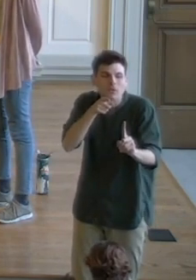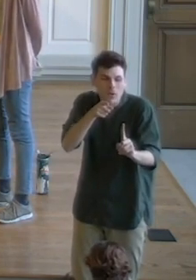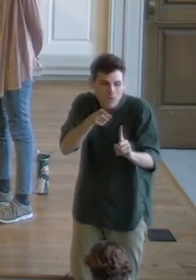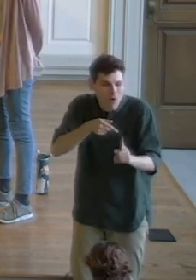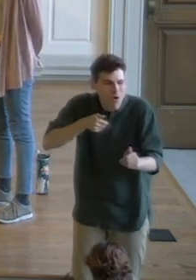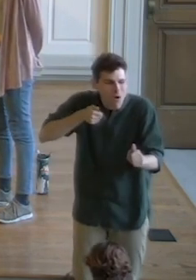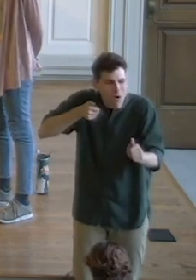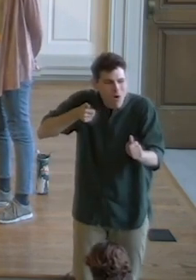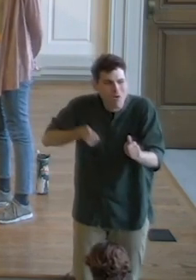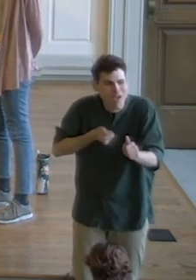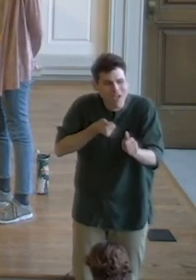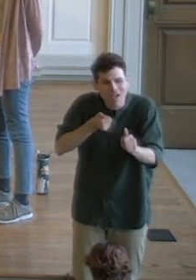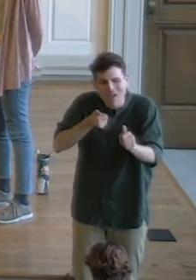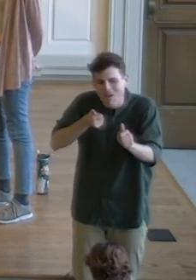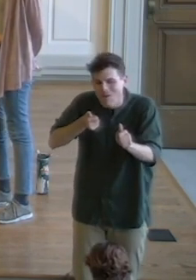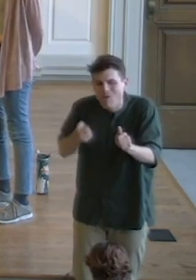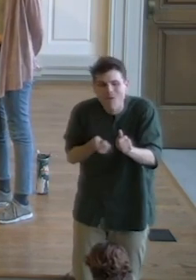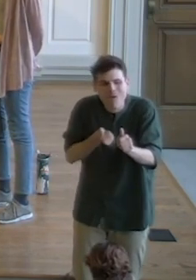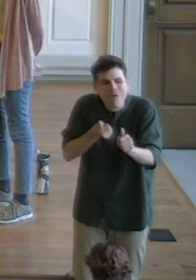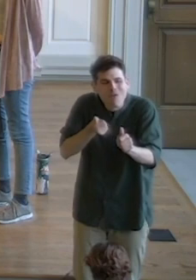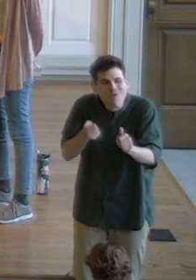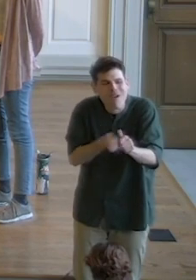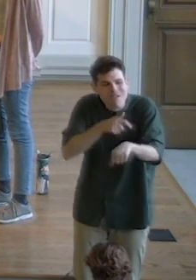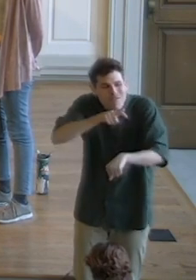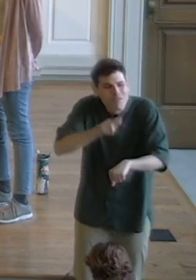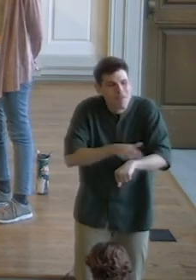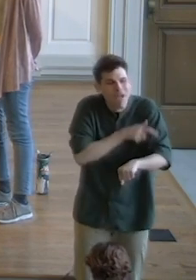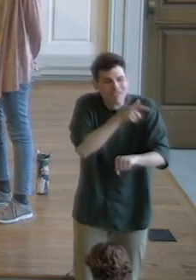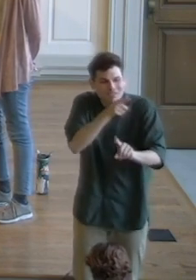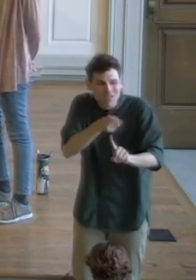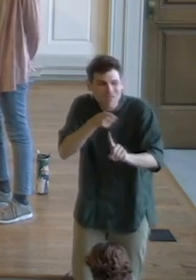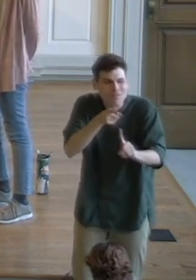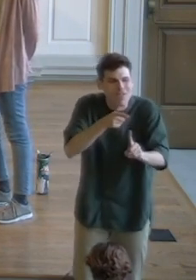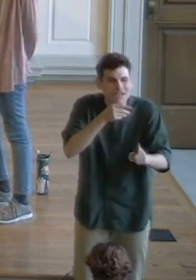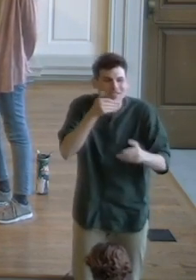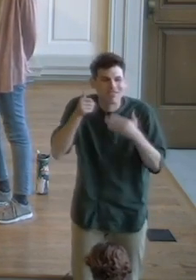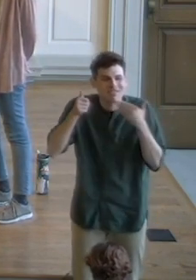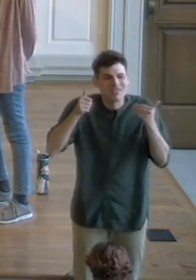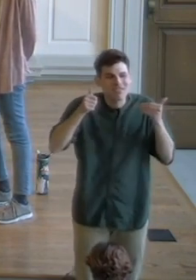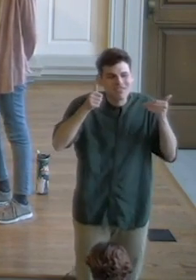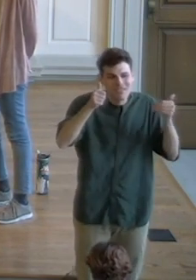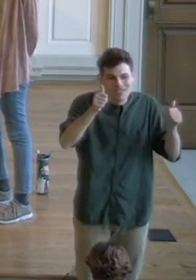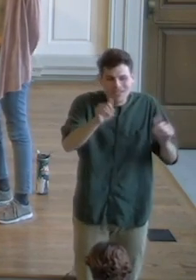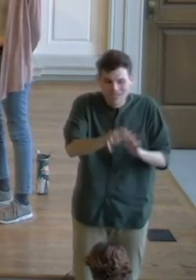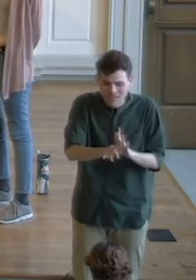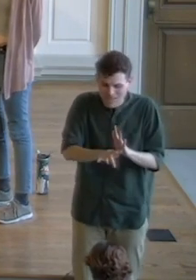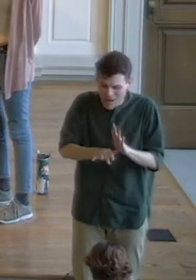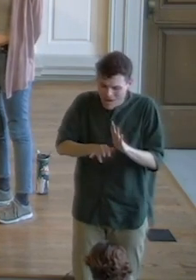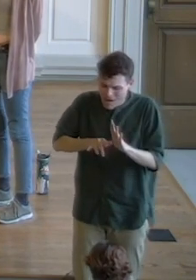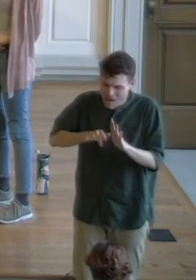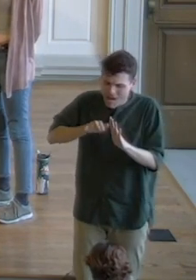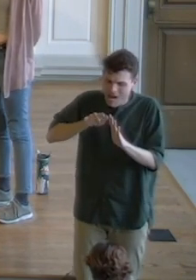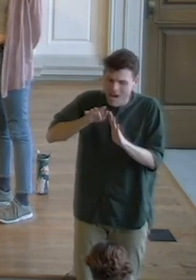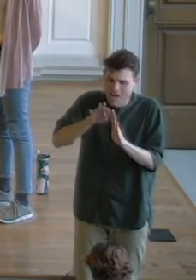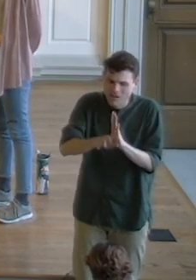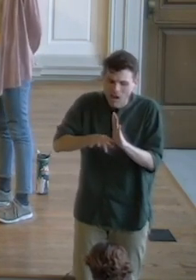Un largo camino, un largo camino Del mejor de los mejores tiempos